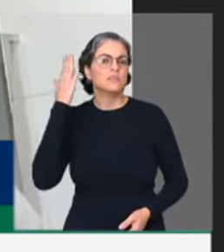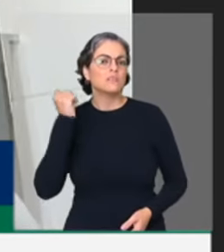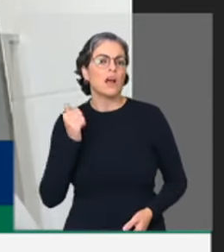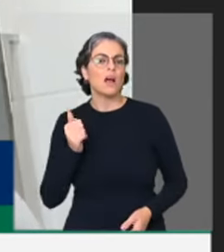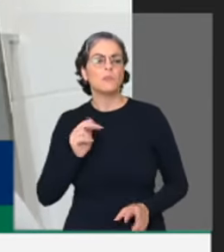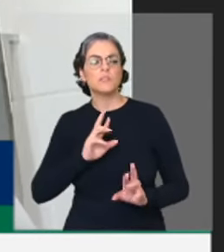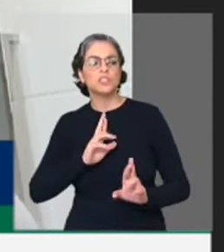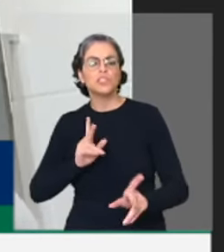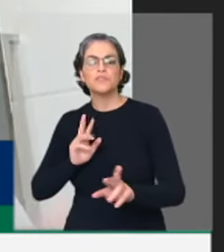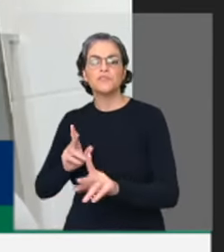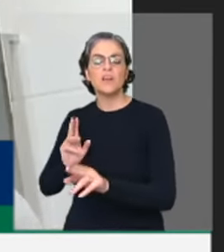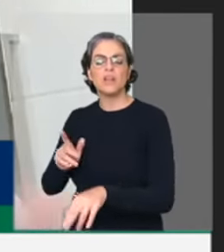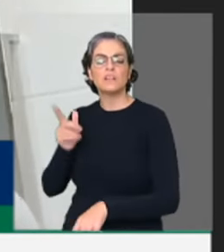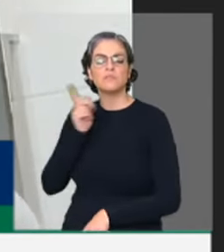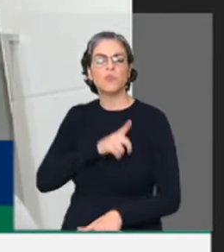INTERLOCUÇÃO.... COM OS MAIS DIVERSOS AMBIENTES. FOI... UM